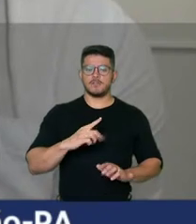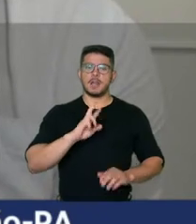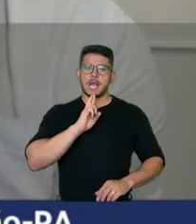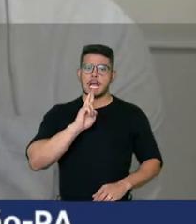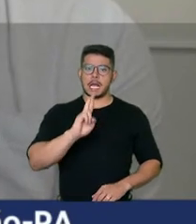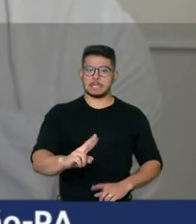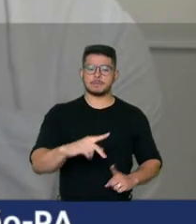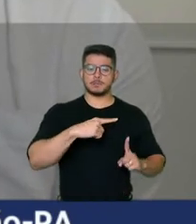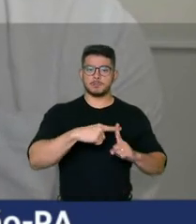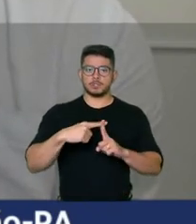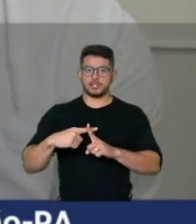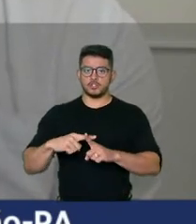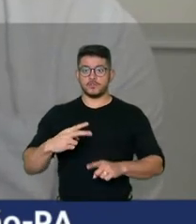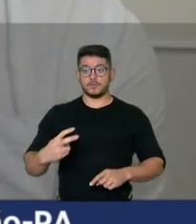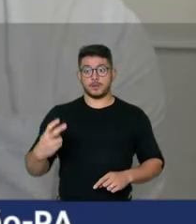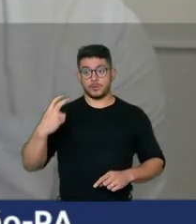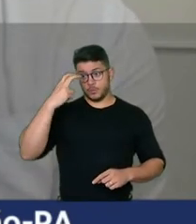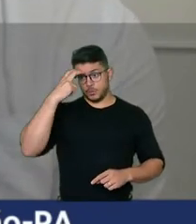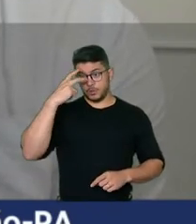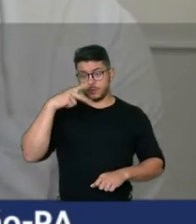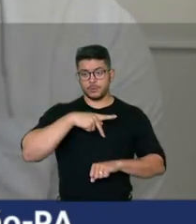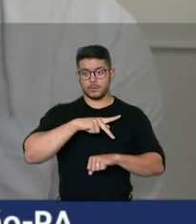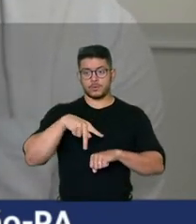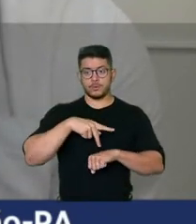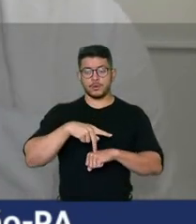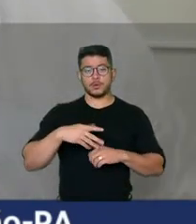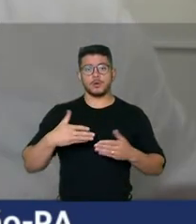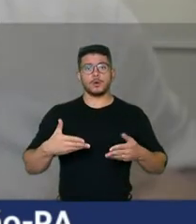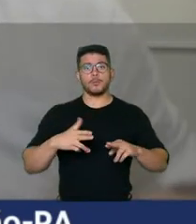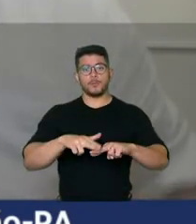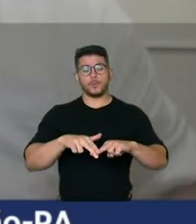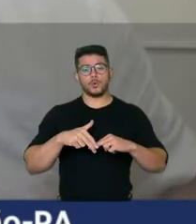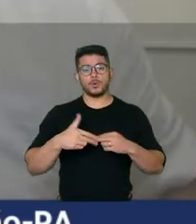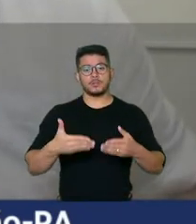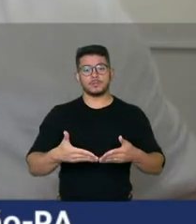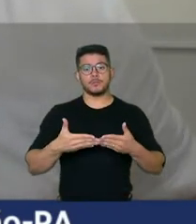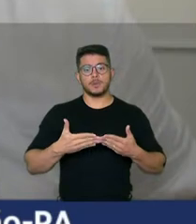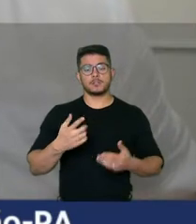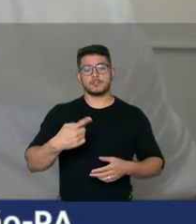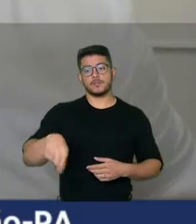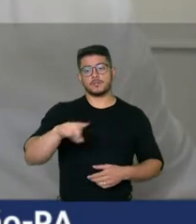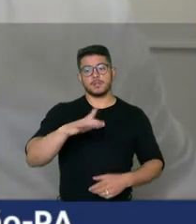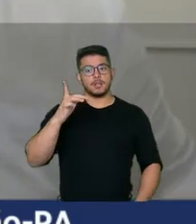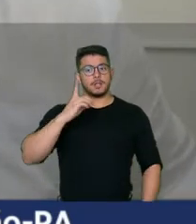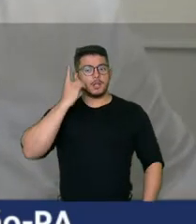PARA A CULTURA NACIONAL. [SOA A CAMPAINHA]. PORTANTO GOSTARIA AQUI DE RECOMENDAR